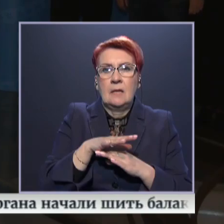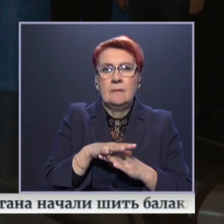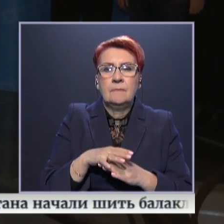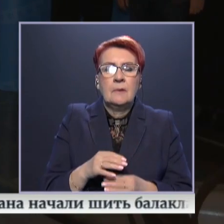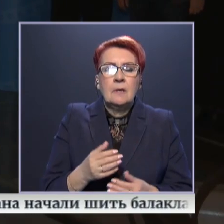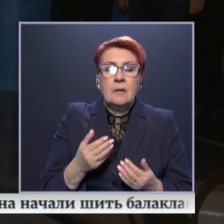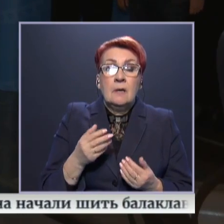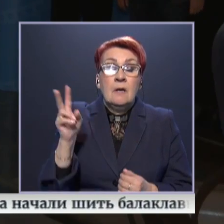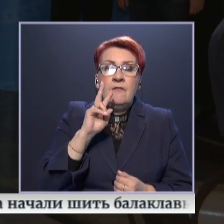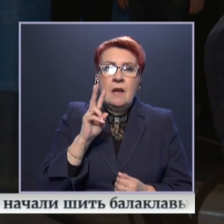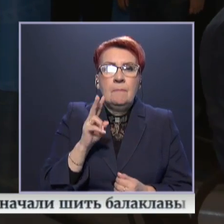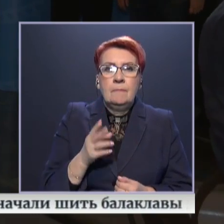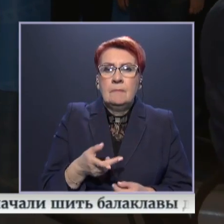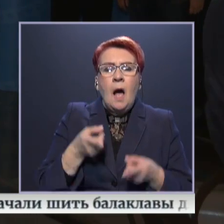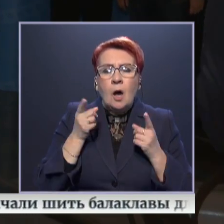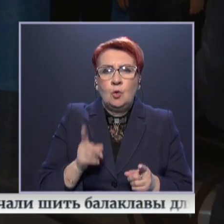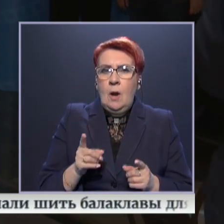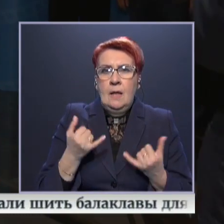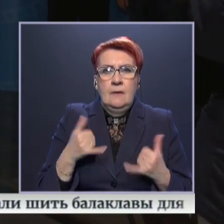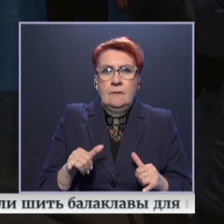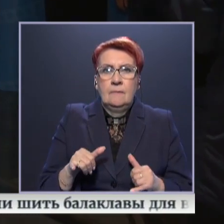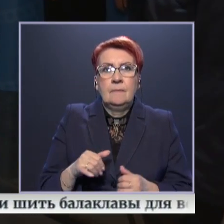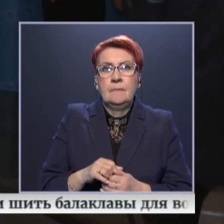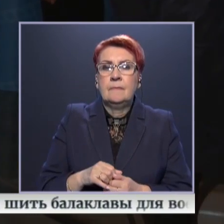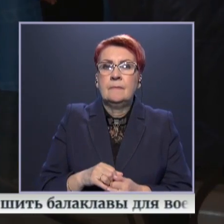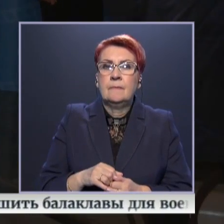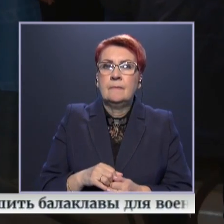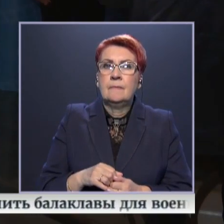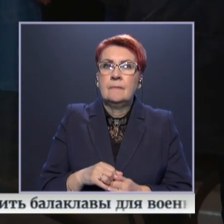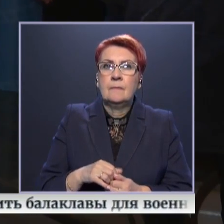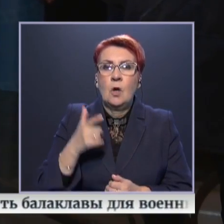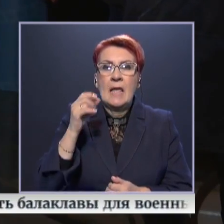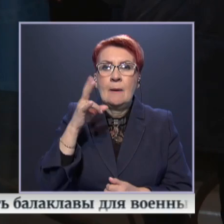потому что история патриарха гермагена она местами смотришь